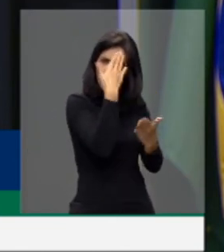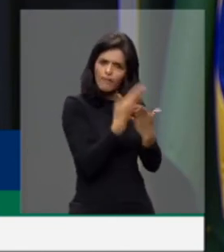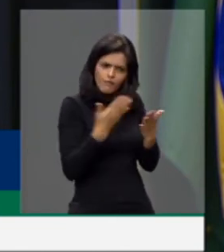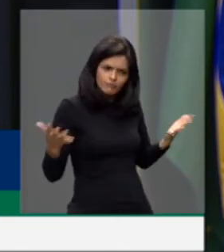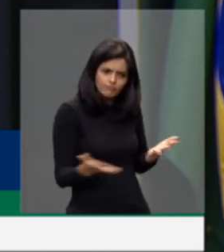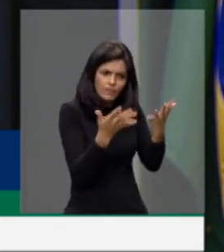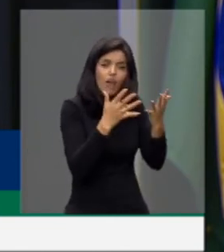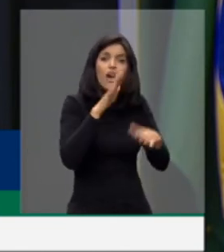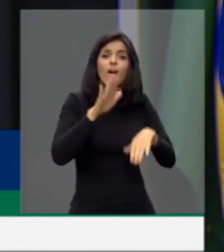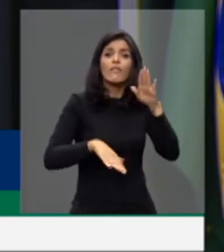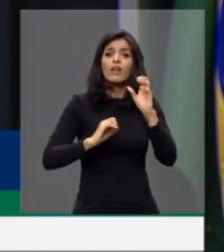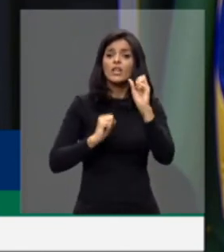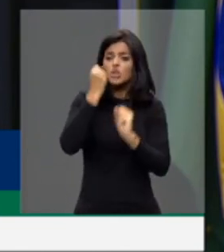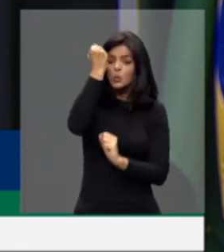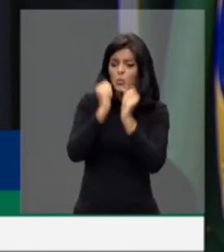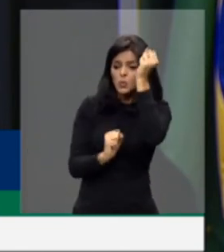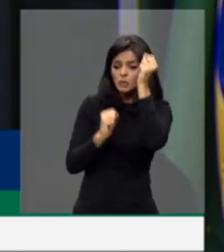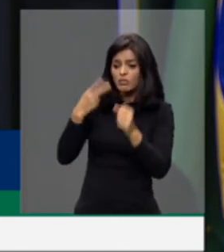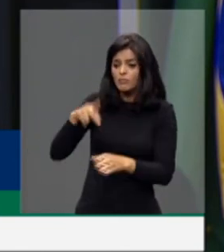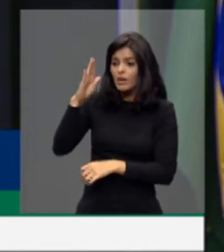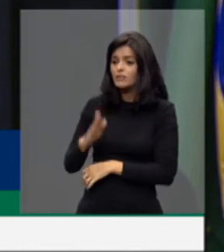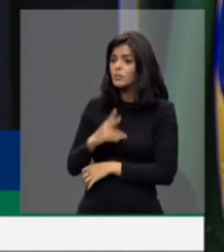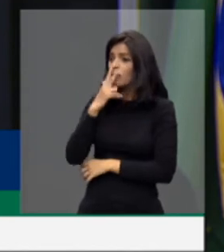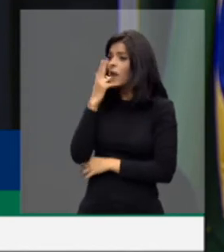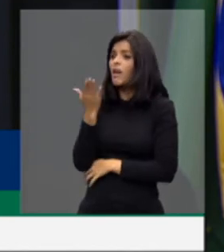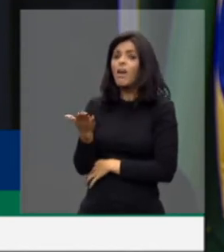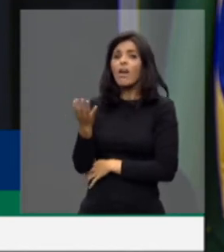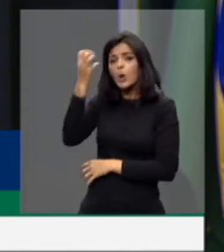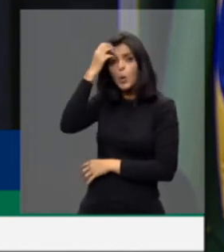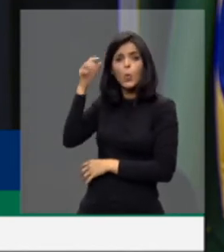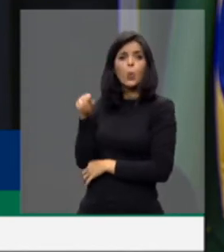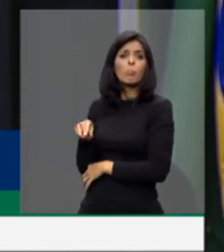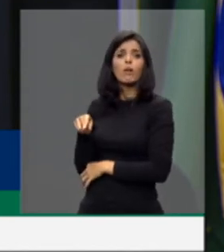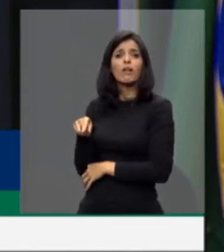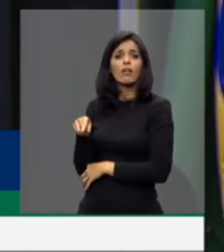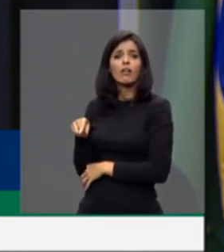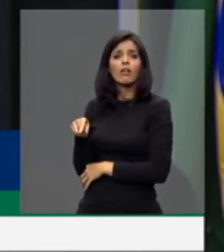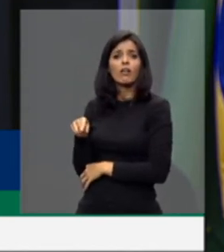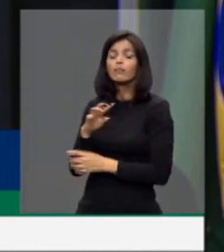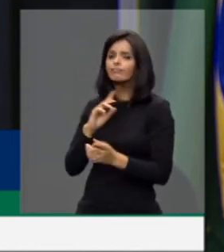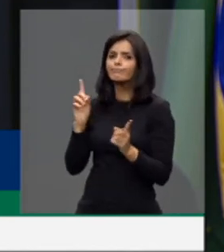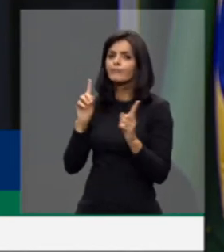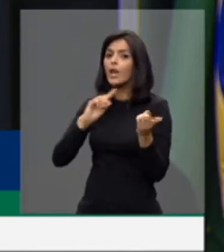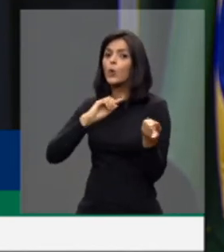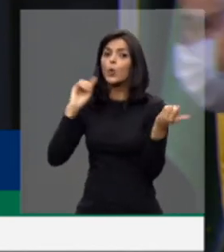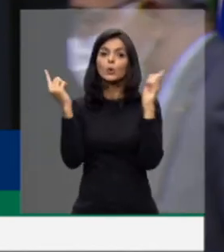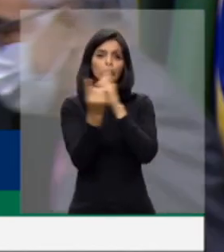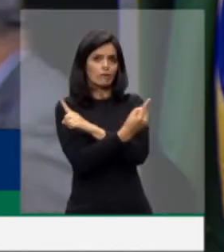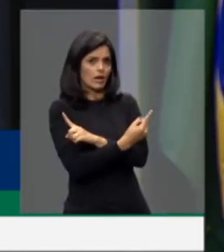AQUI UMA POLÍTICA DE REINDUSTRIALIZAÇÃO DO BRASIL, PARA FORTALECER E ACREDITAR NAS NOSSAS INDÚ STRIAS. MUITAS VEZES A INDÚSTRIA DESSE PAÍS É